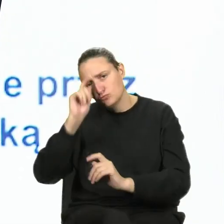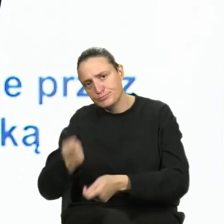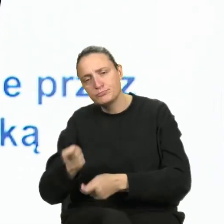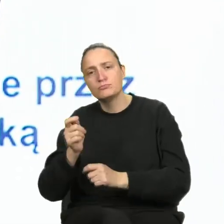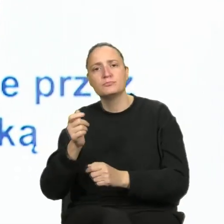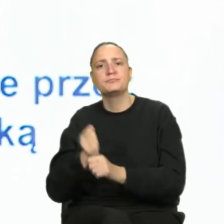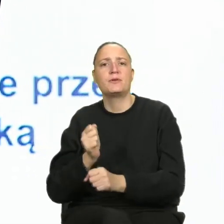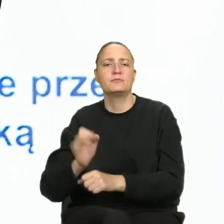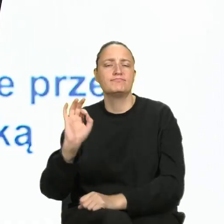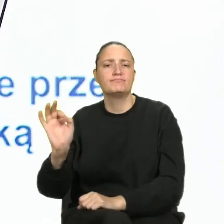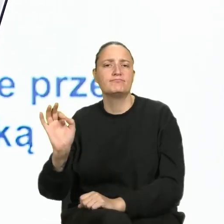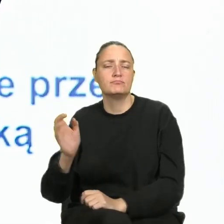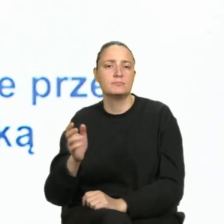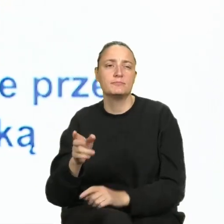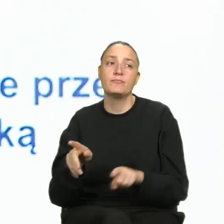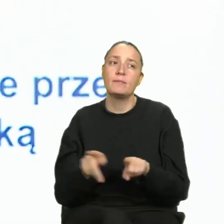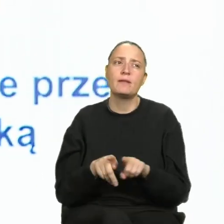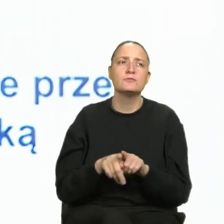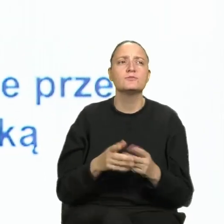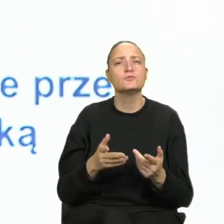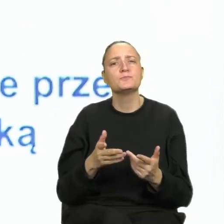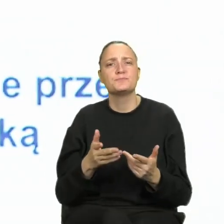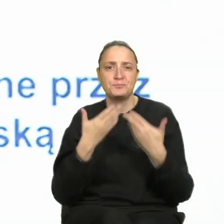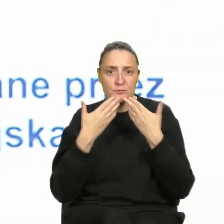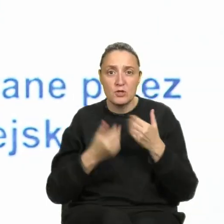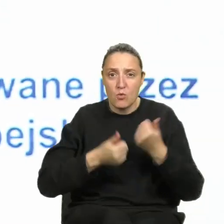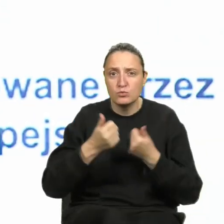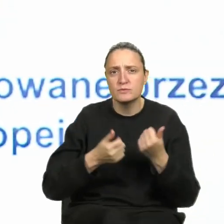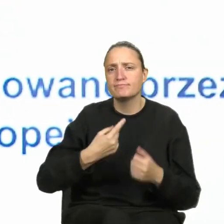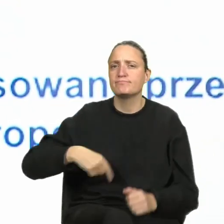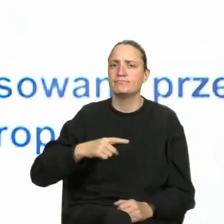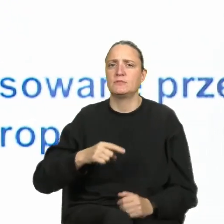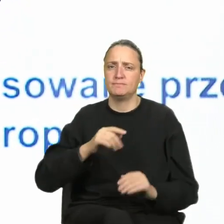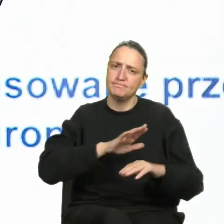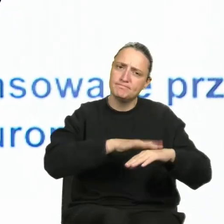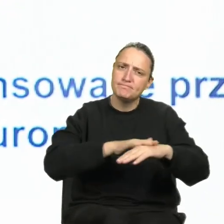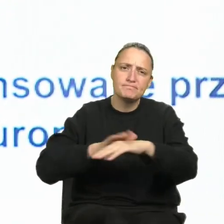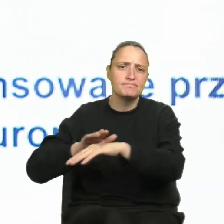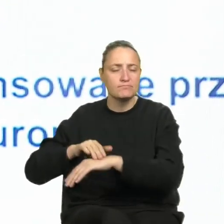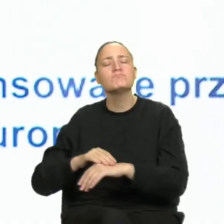I to jest taka przestrzeń, w której mówimy, że ta praca ma znaczenie.